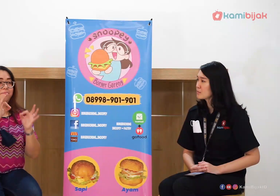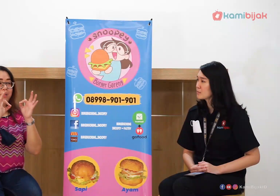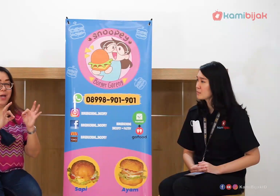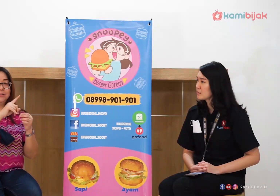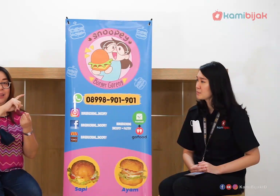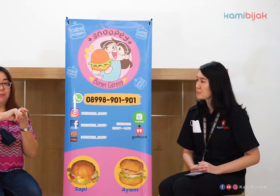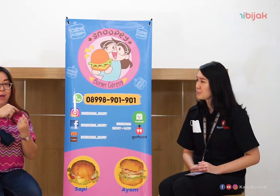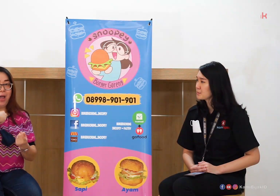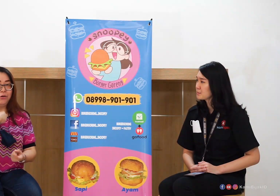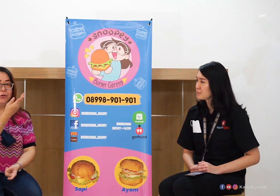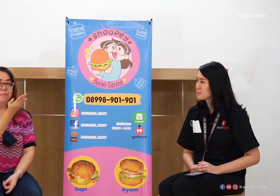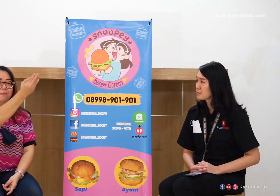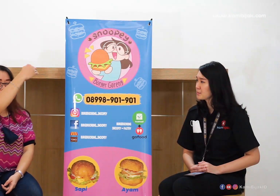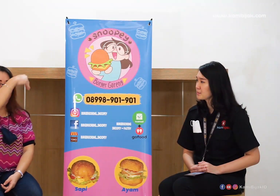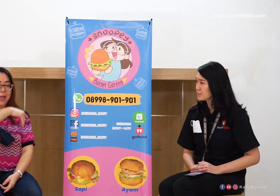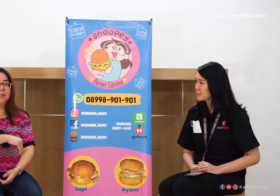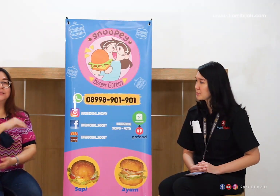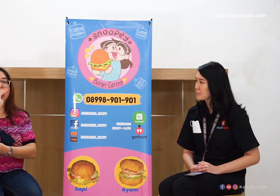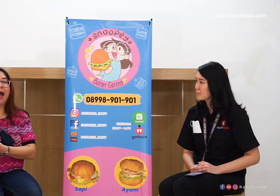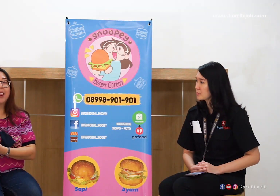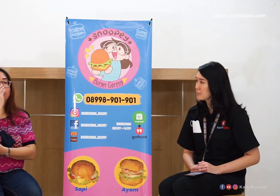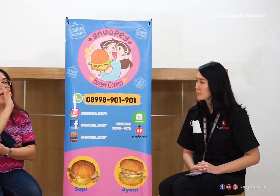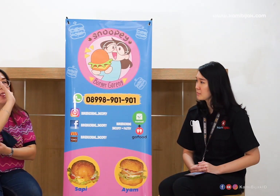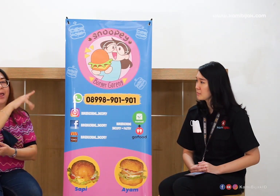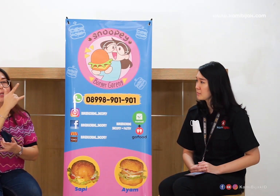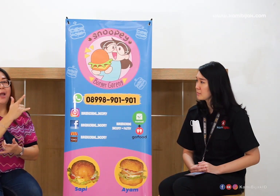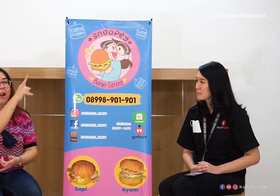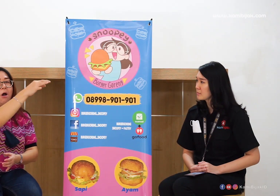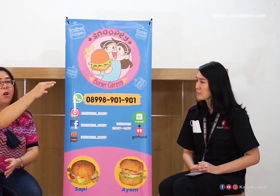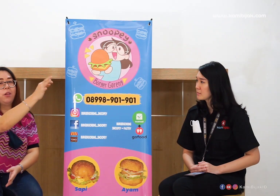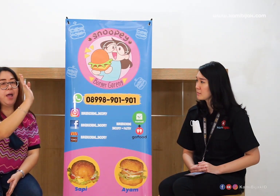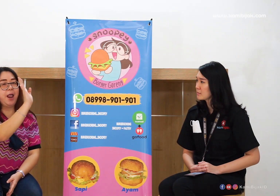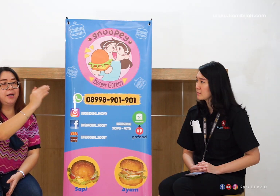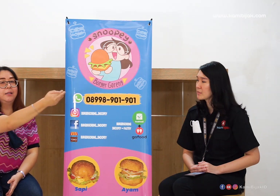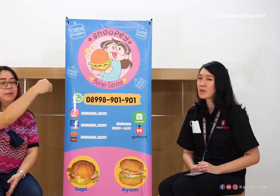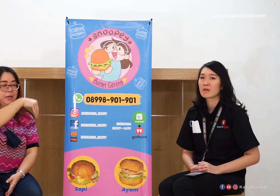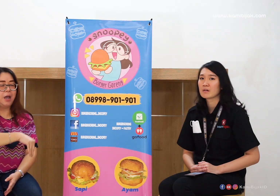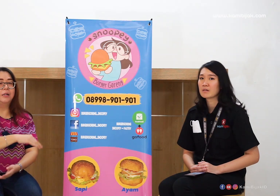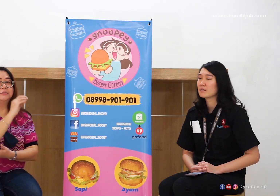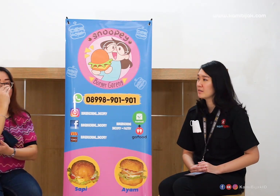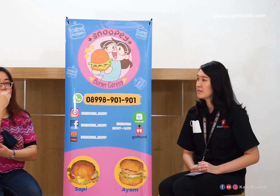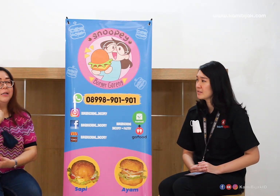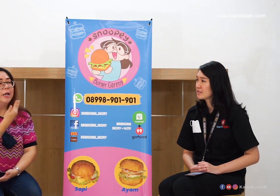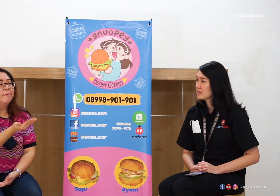Saat temanku itu kembali ke Jakarta, tidak lagi tinggal di kota itu,